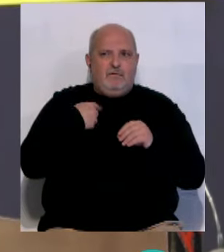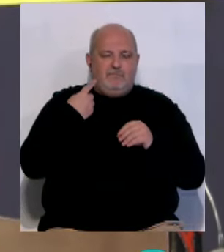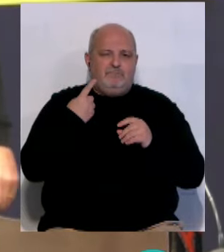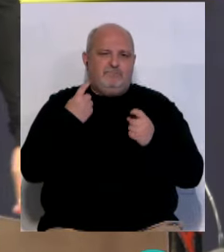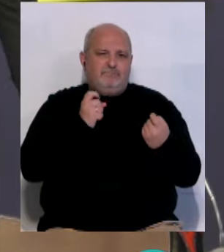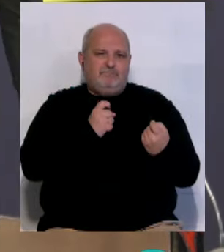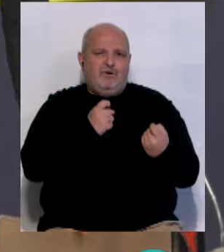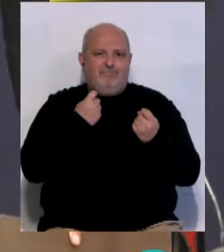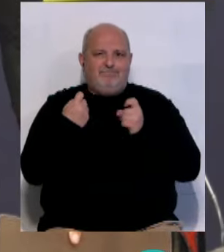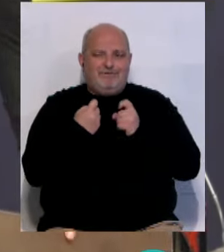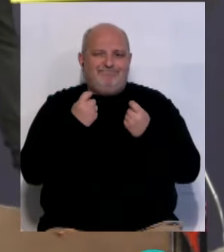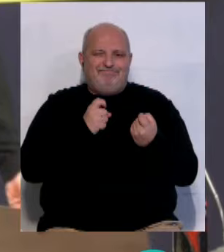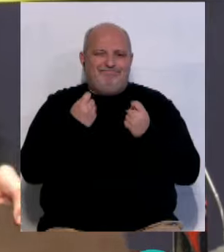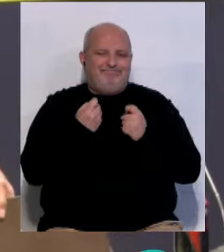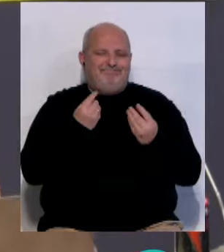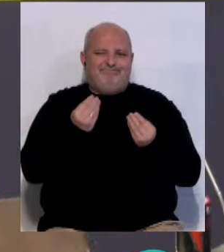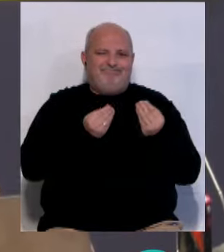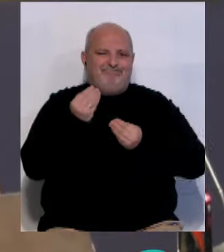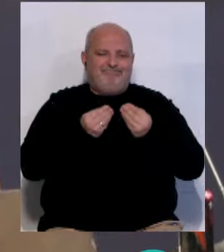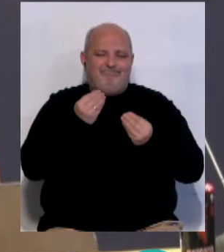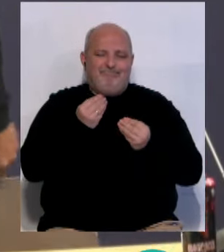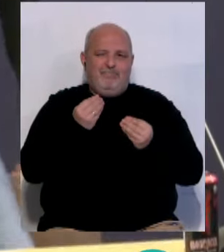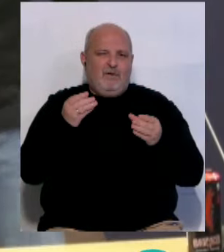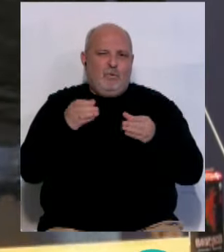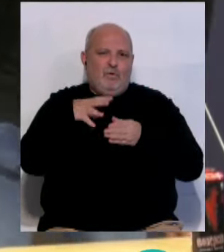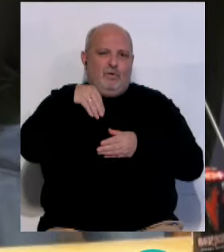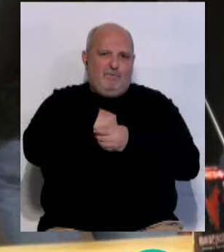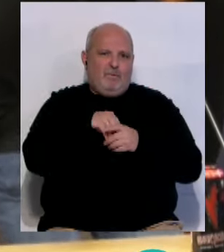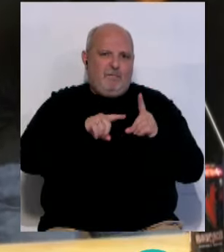nosotros sabes Se junta muchas cosas un poco que se juntó todo y mira que él para la afición del